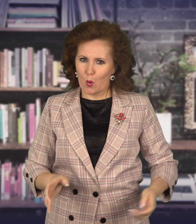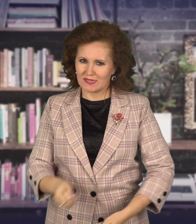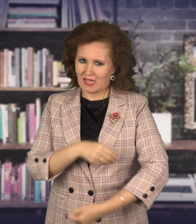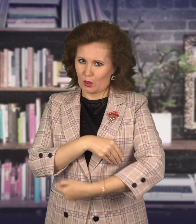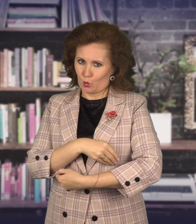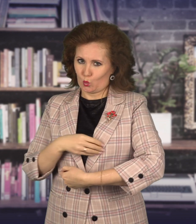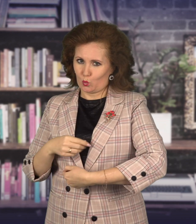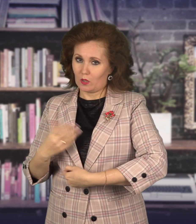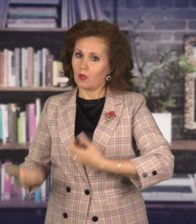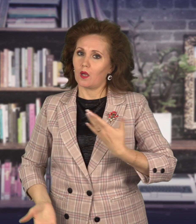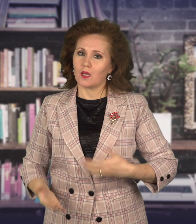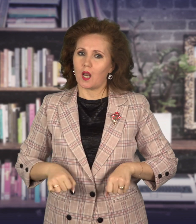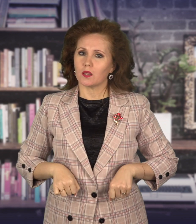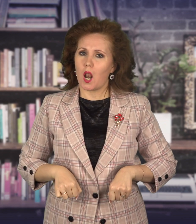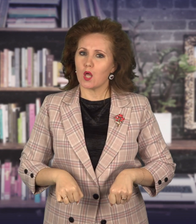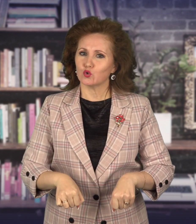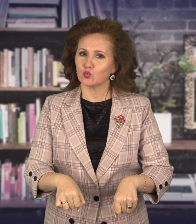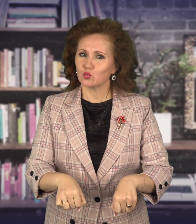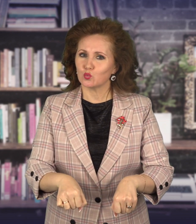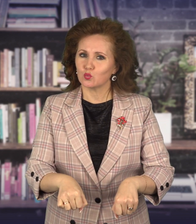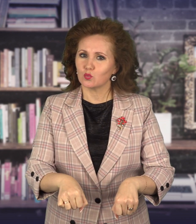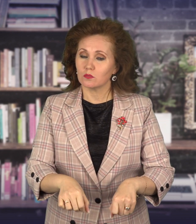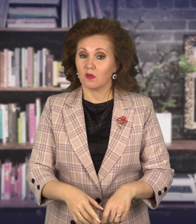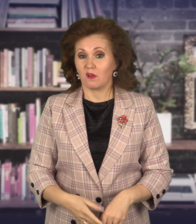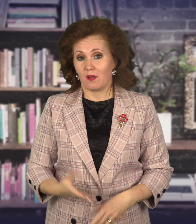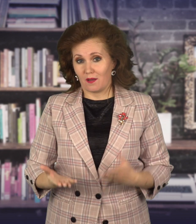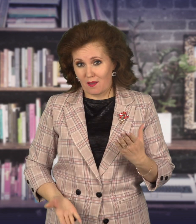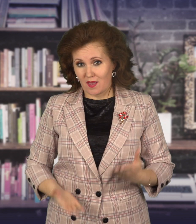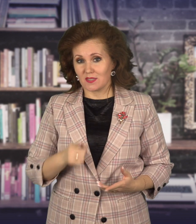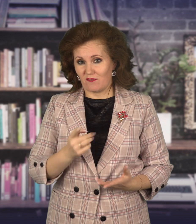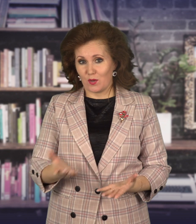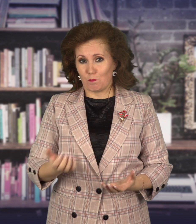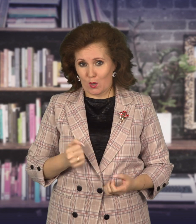Вы берете корзину или тележку?